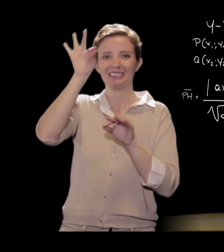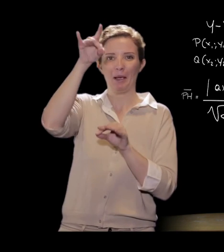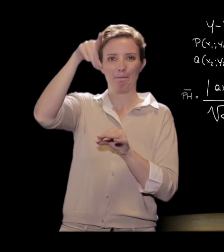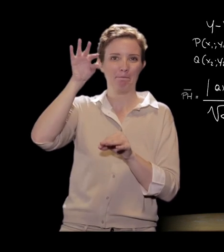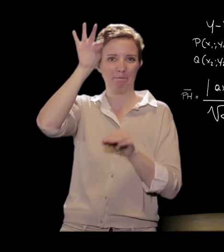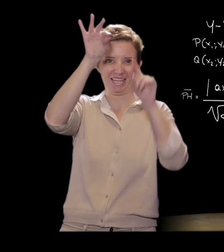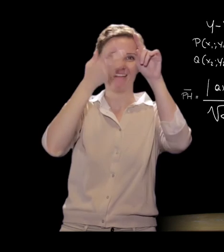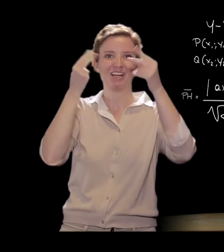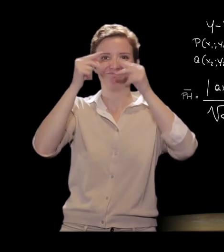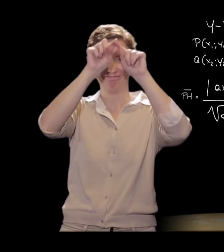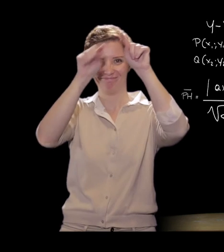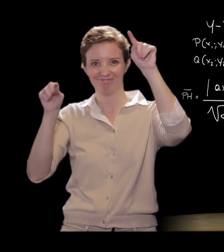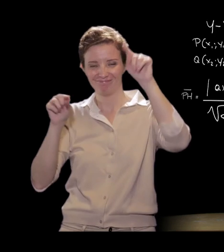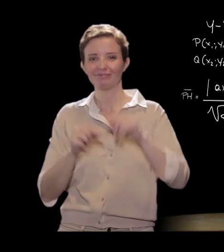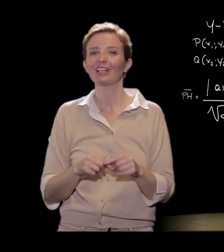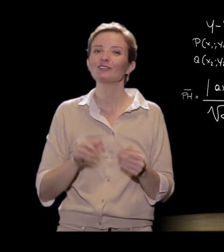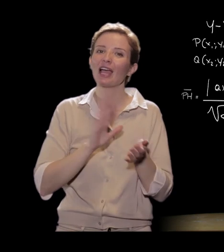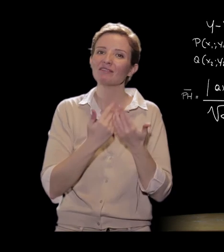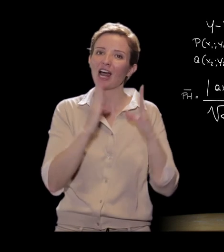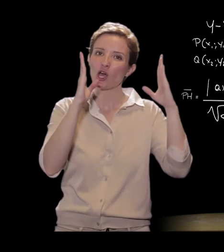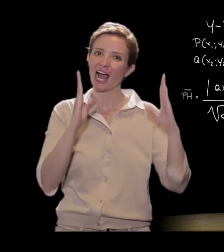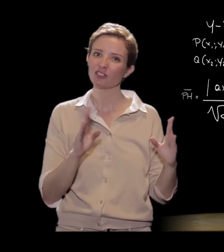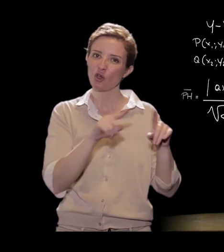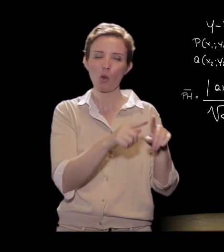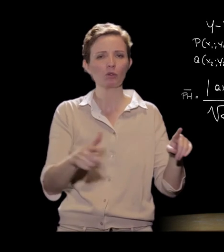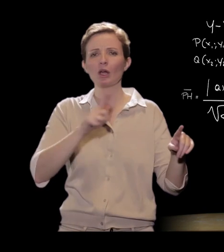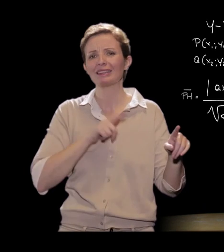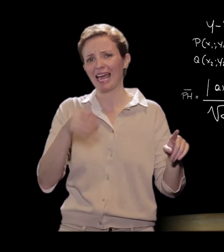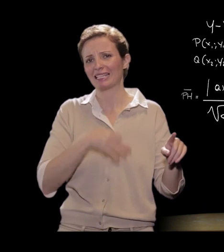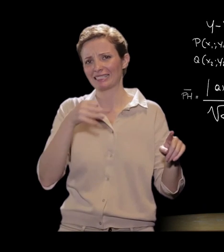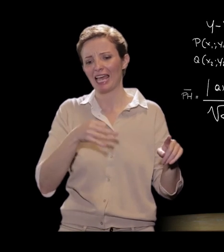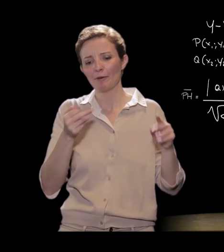Bisogna notare che c'è il valore assoluto che dà sempre una quantità positiva,